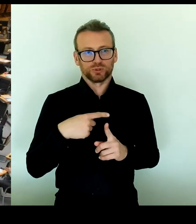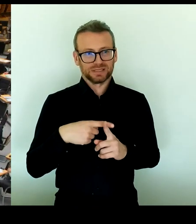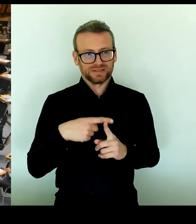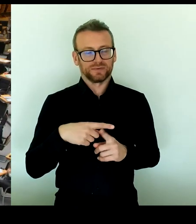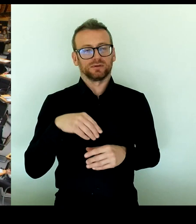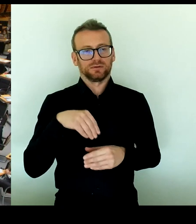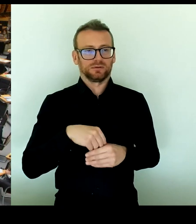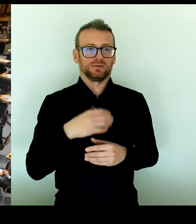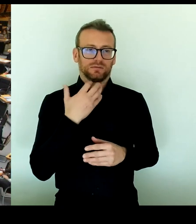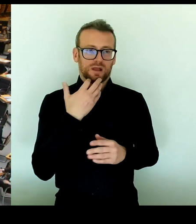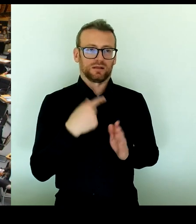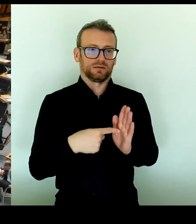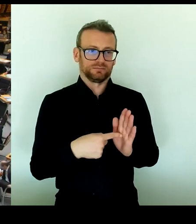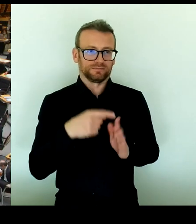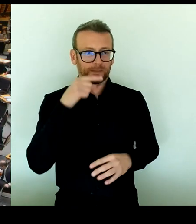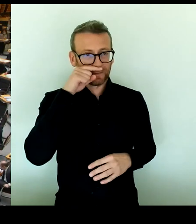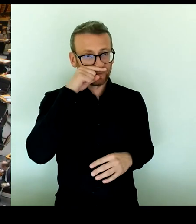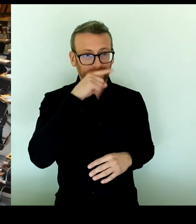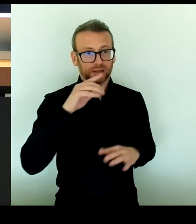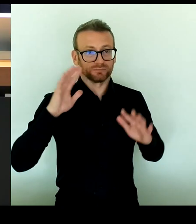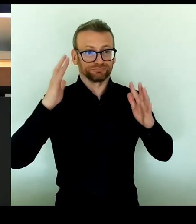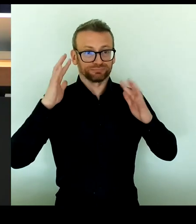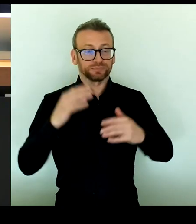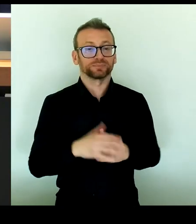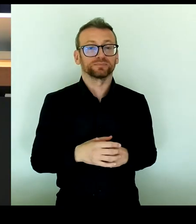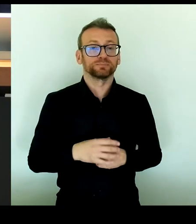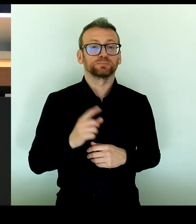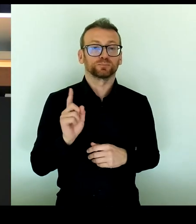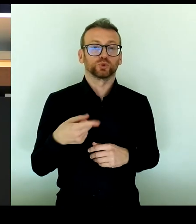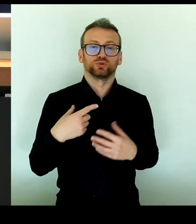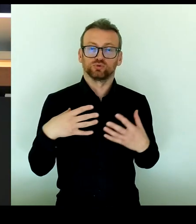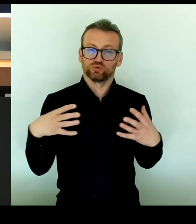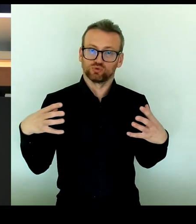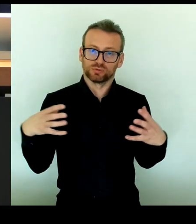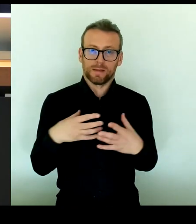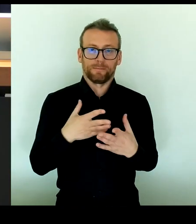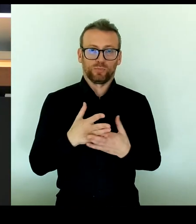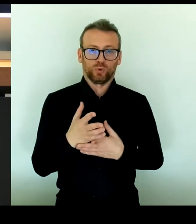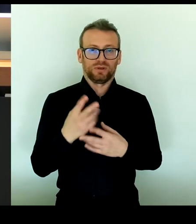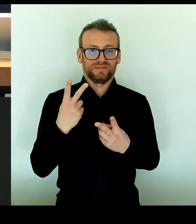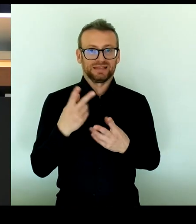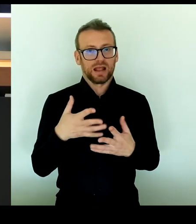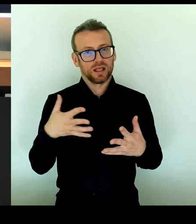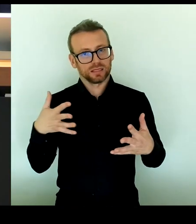Die Digitalisierung schreitet voran. Datenschutz ist dabei immer ein wichtiges Thema, was von Beginn an gedacht werden muss.